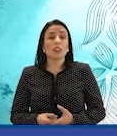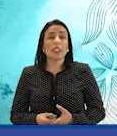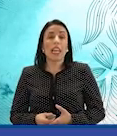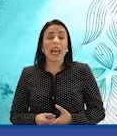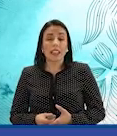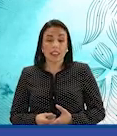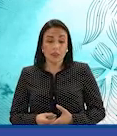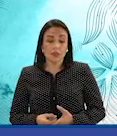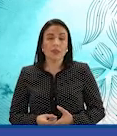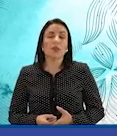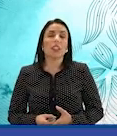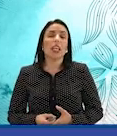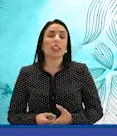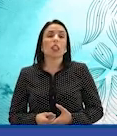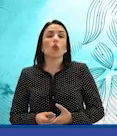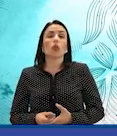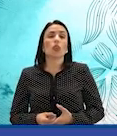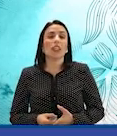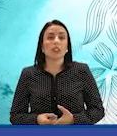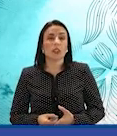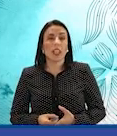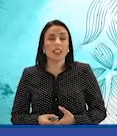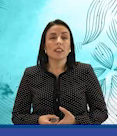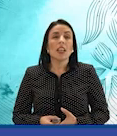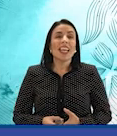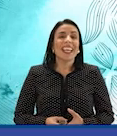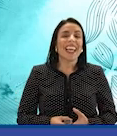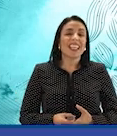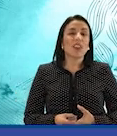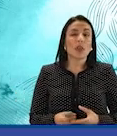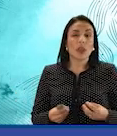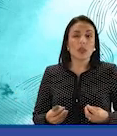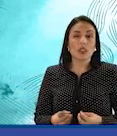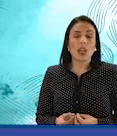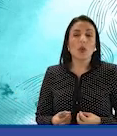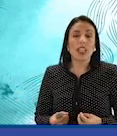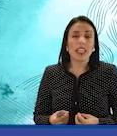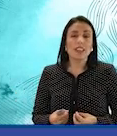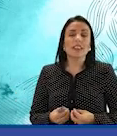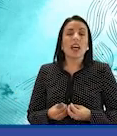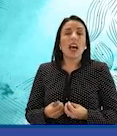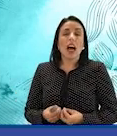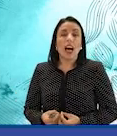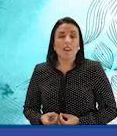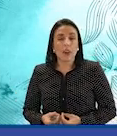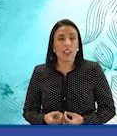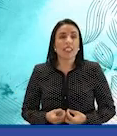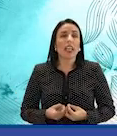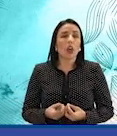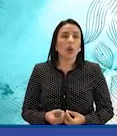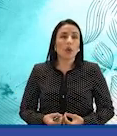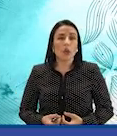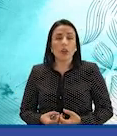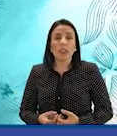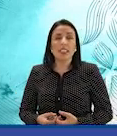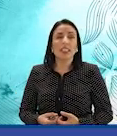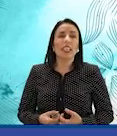del acta del artículo 106. ¿Qué es lo que Contraloría revisa?, ¿Cómo lo revisa?